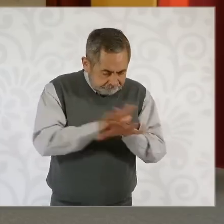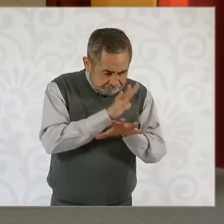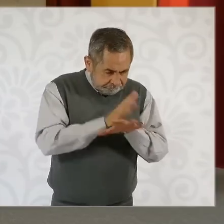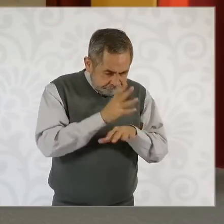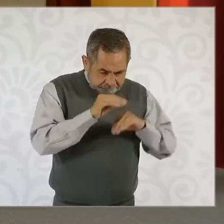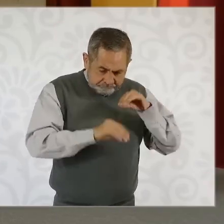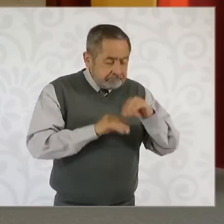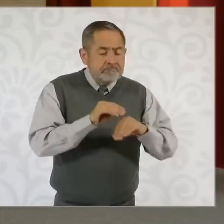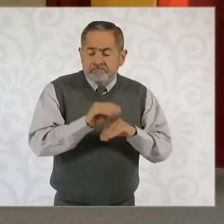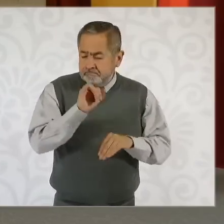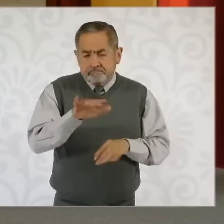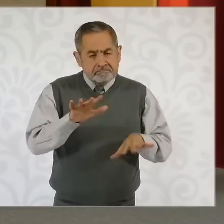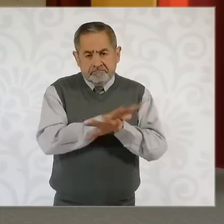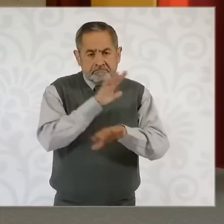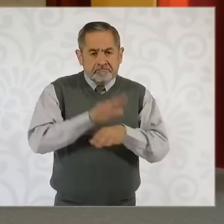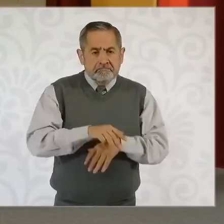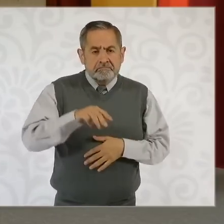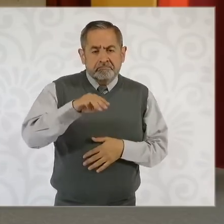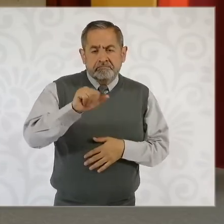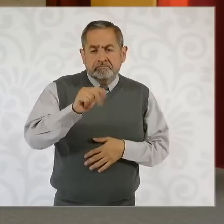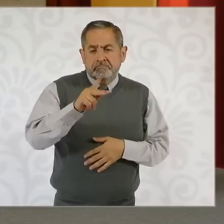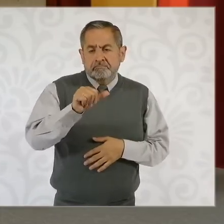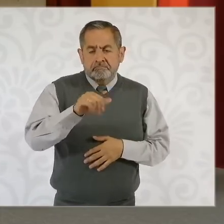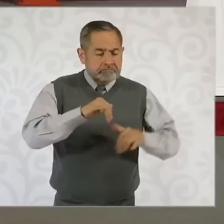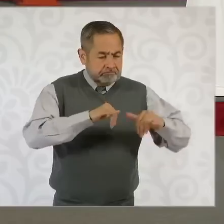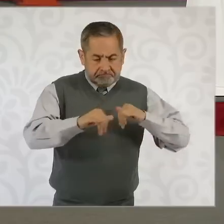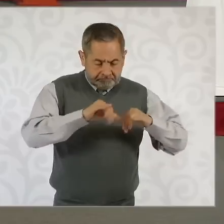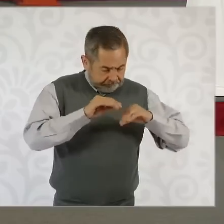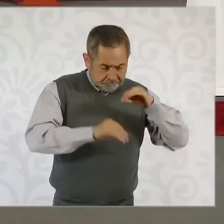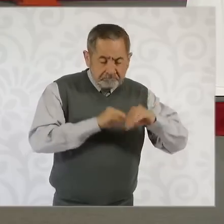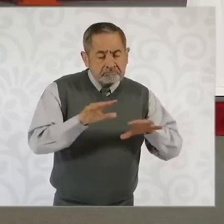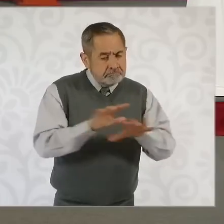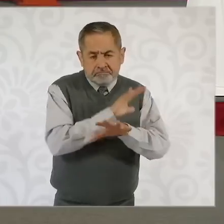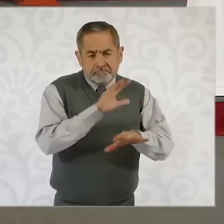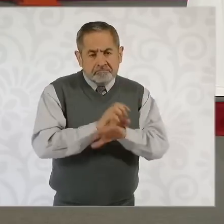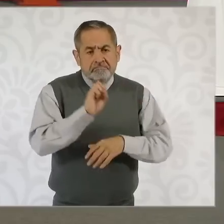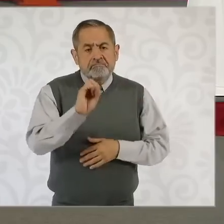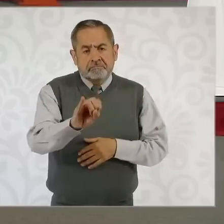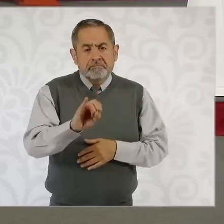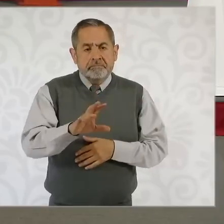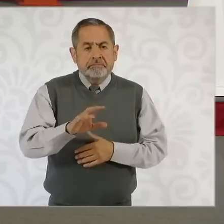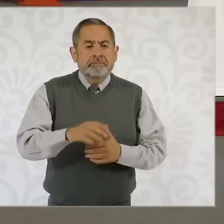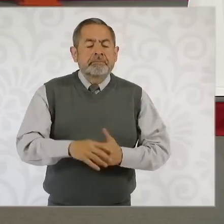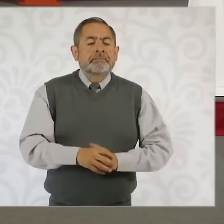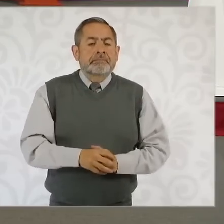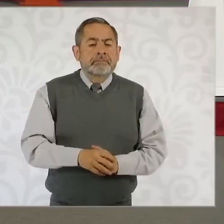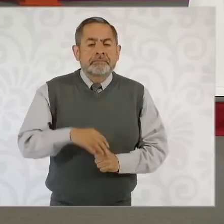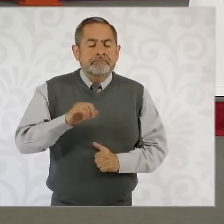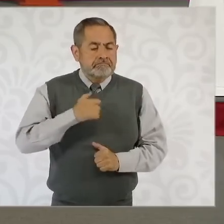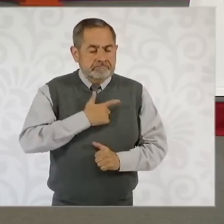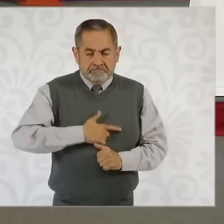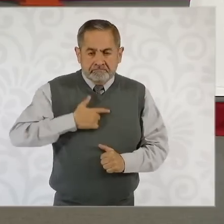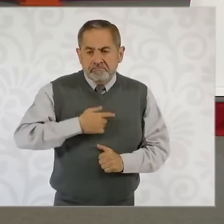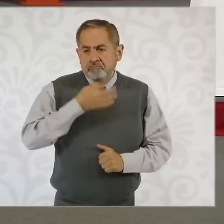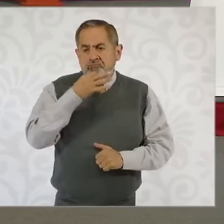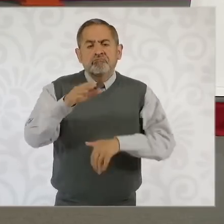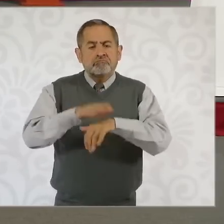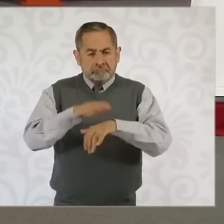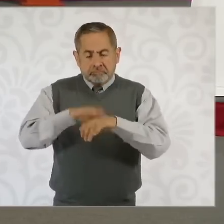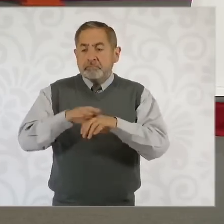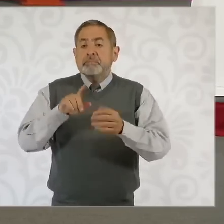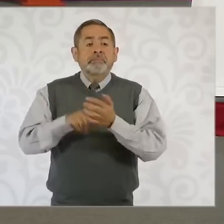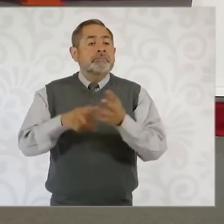cambiar los mapas de Google ym Nos gustaría confirmar que la gente que está usando los